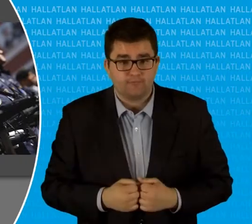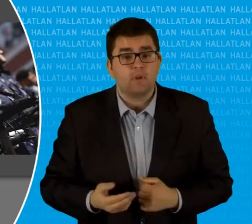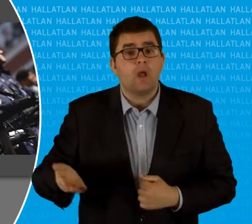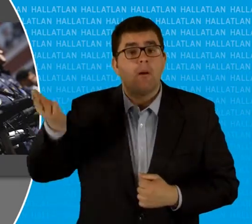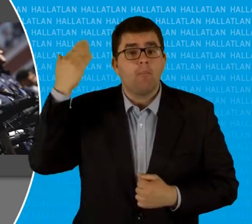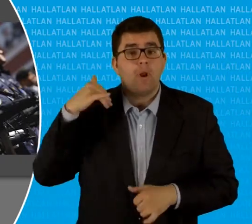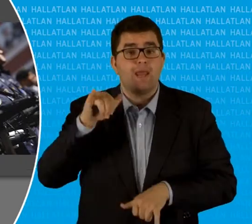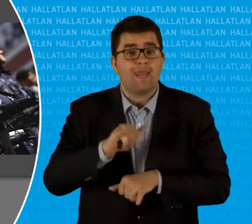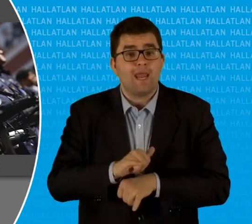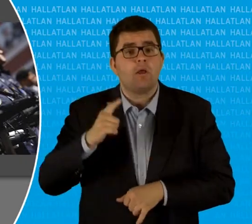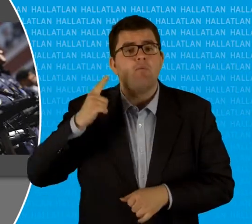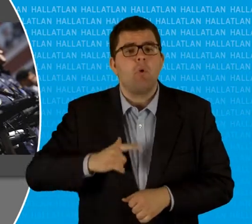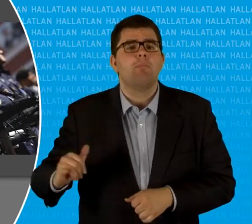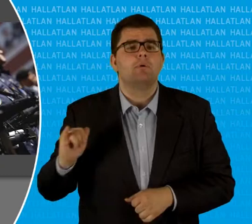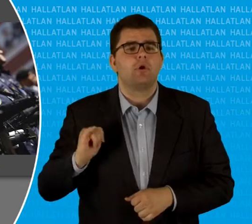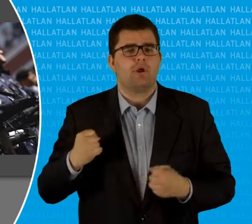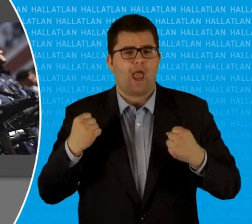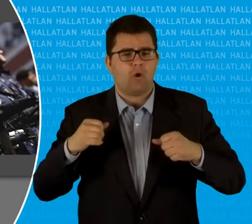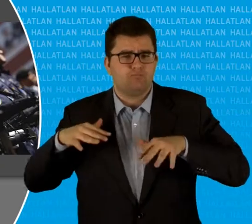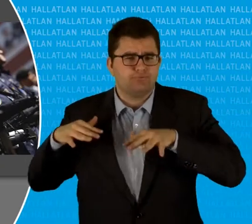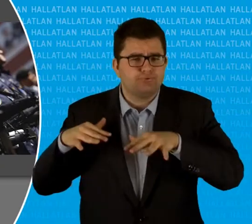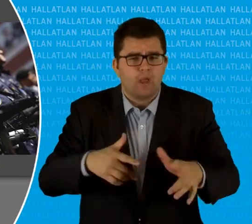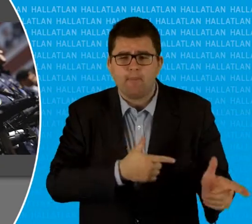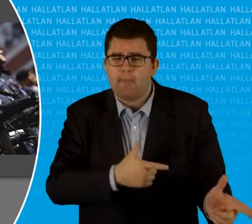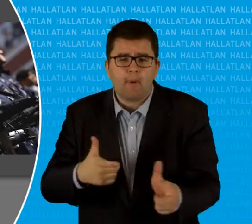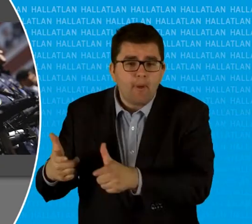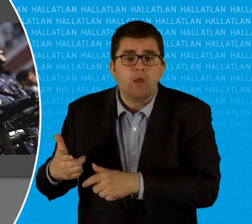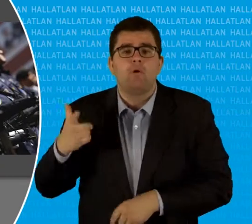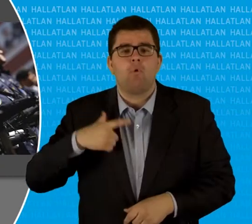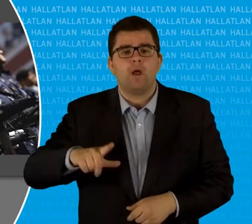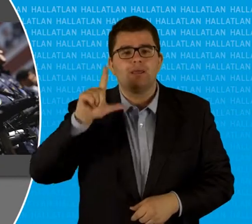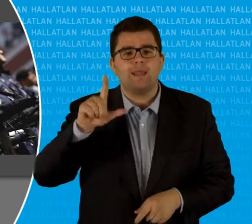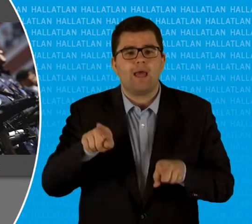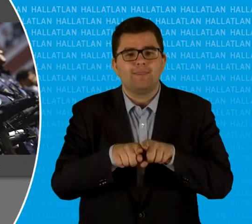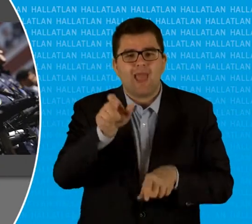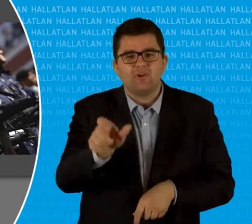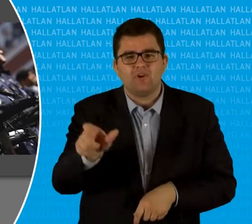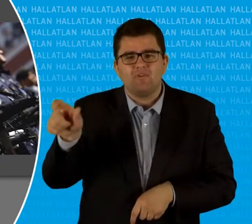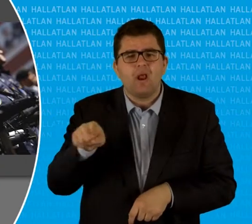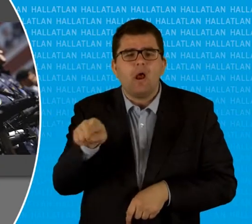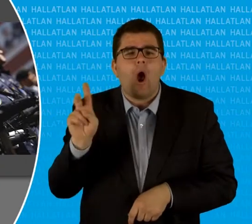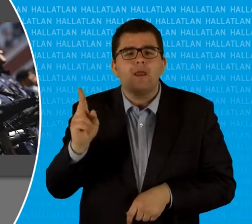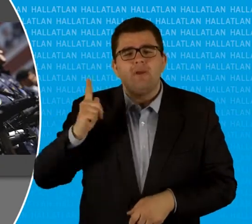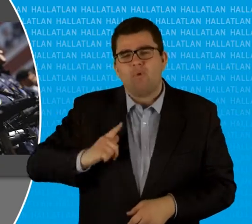A múlt hét folyamán a biztonsági erők két párhuzamos akcióban megölték a két testvért,